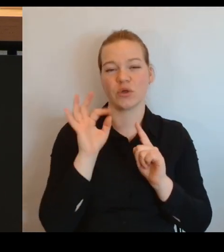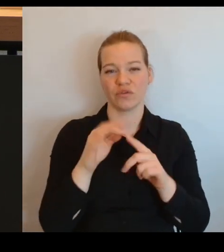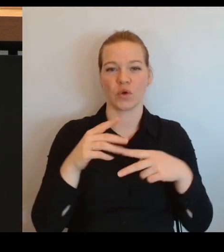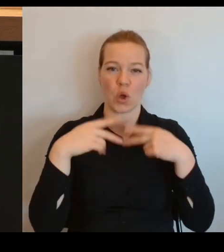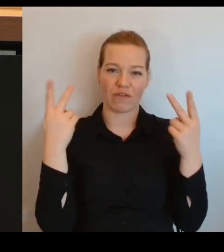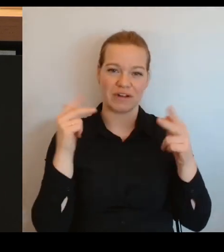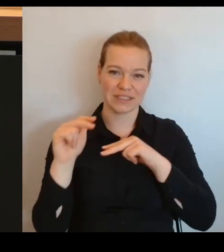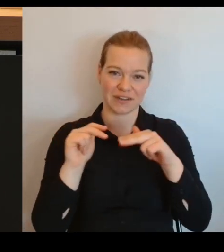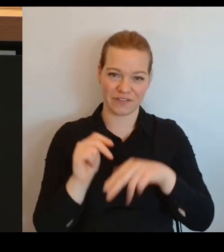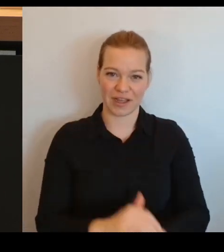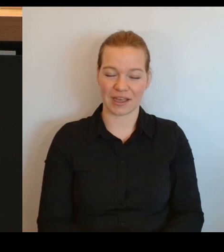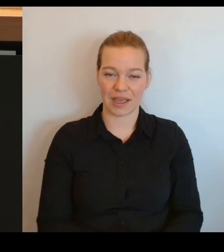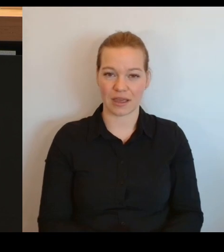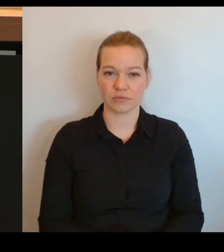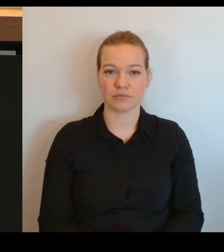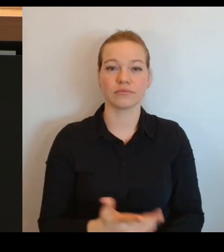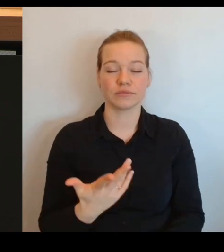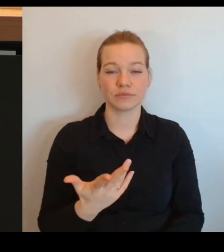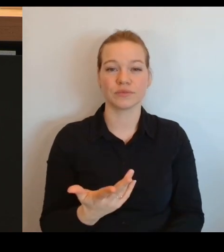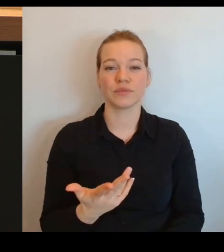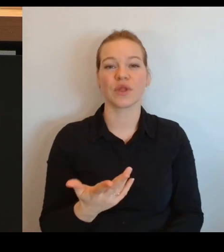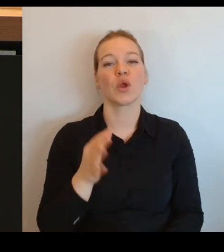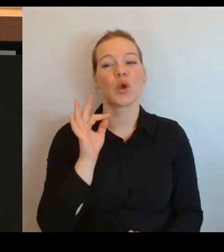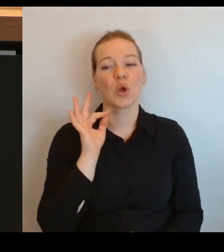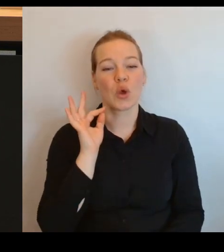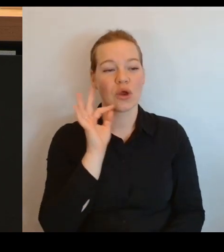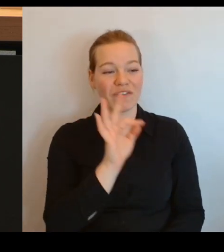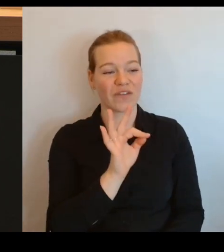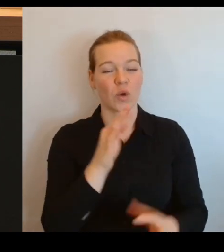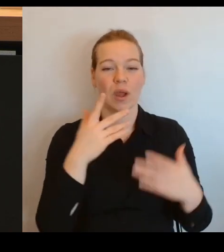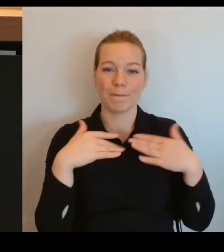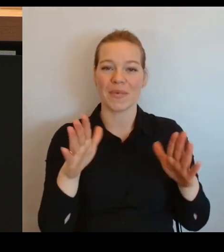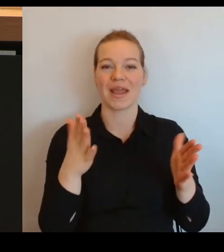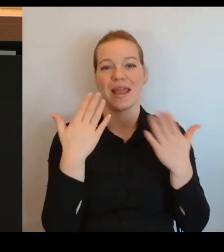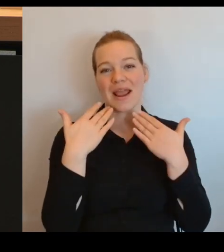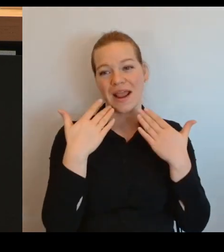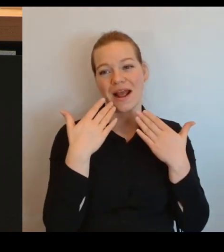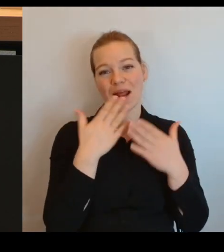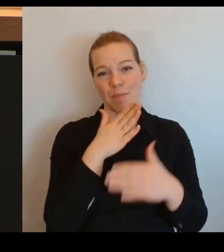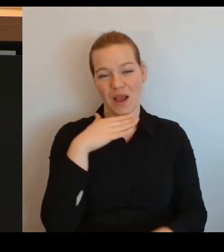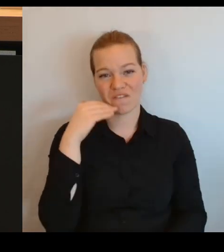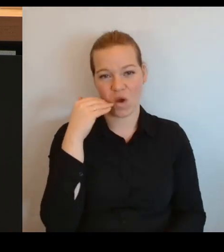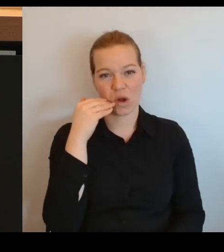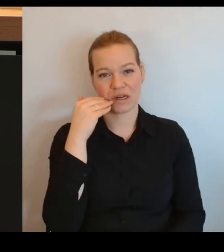Mobilität verstehen. Das, meine Damen und Herren, finde ich schon